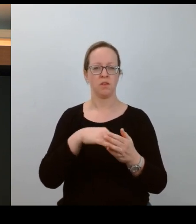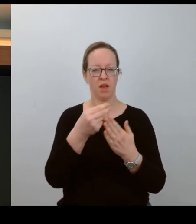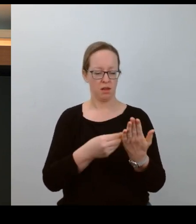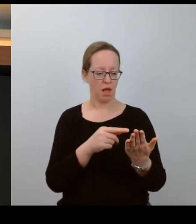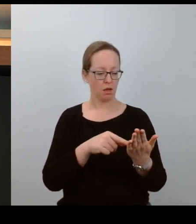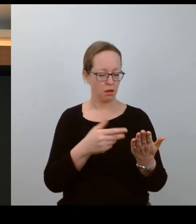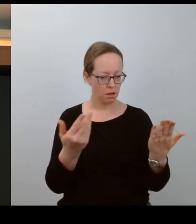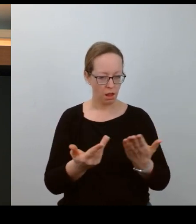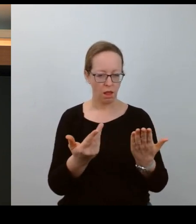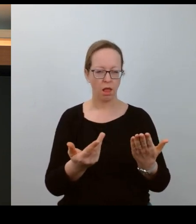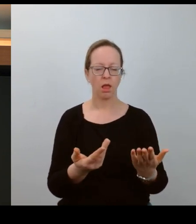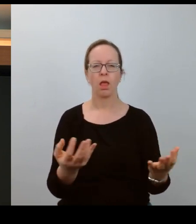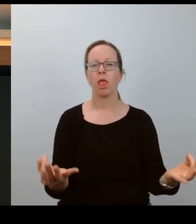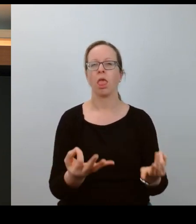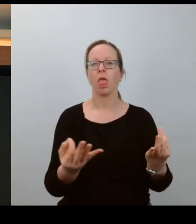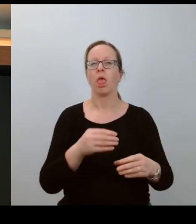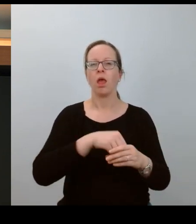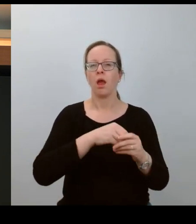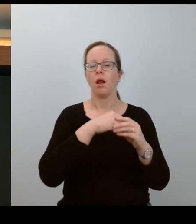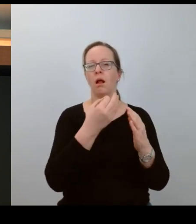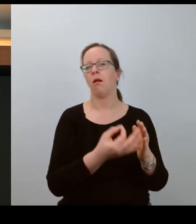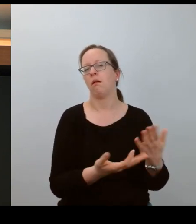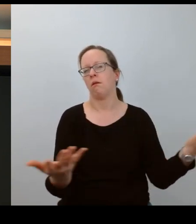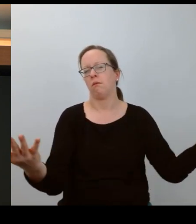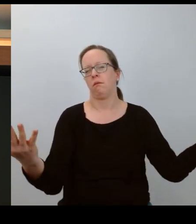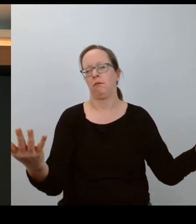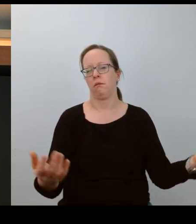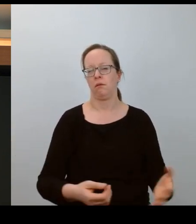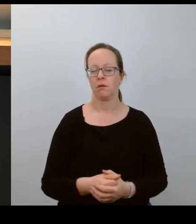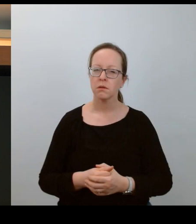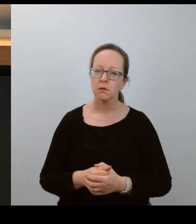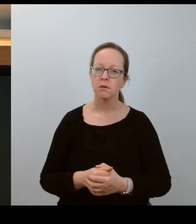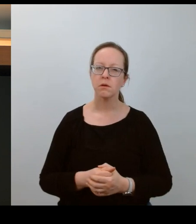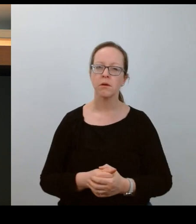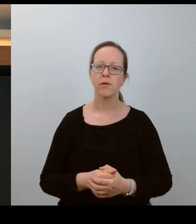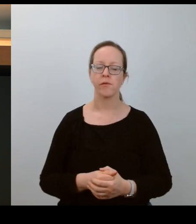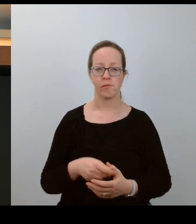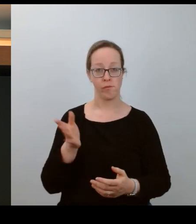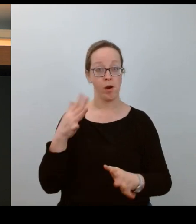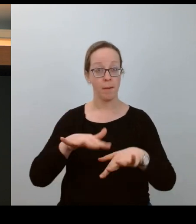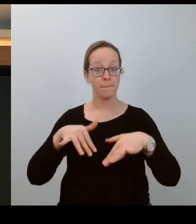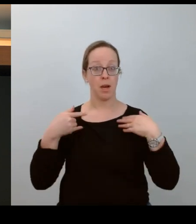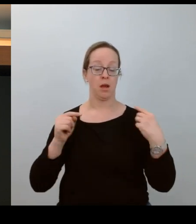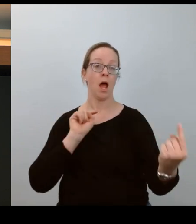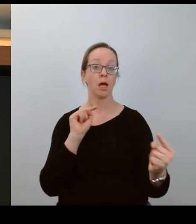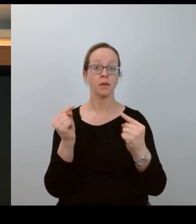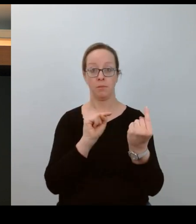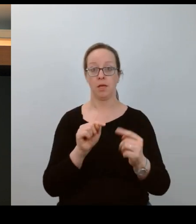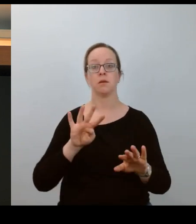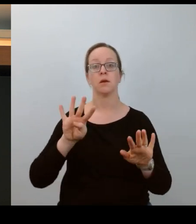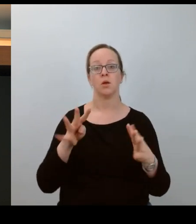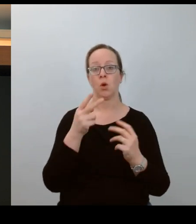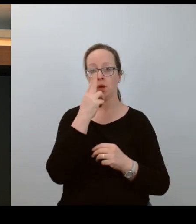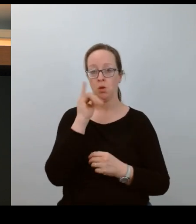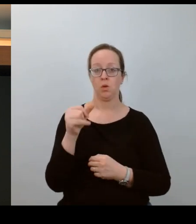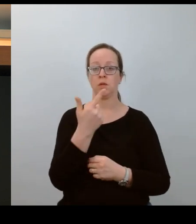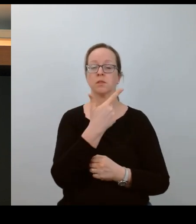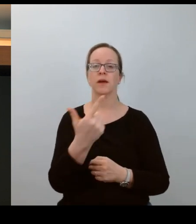geführt haben, ist der Antrag der Kollegen der FDP in den Ausschuss für Digitalisierung und Datenschutz gegangen.